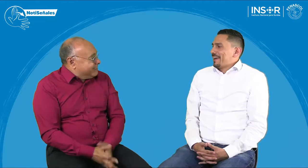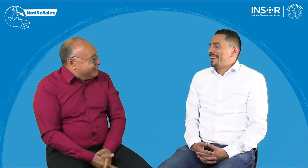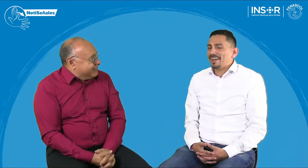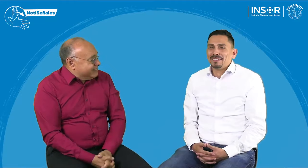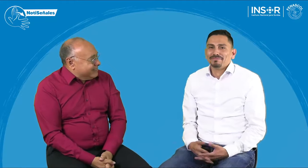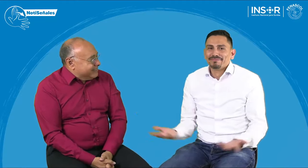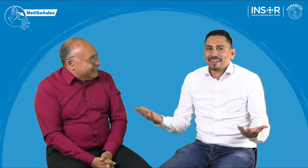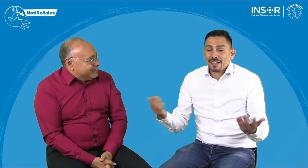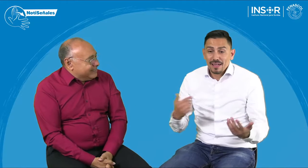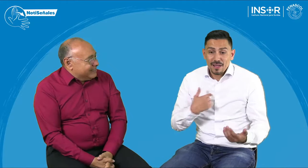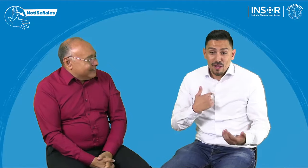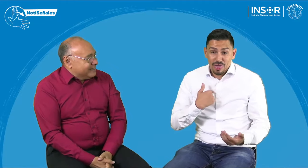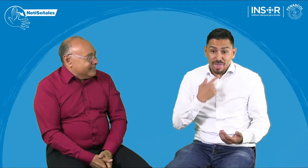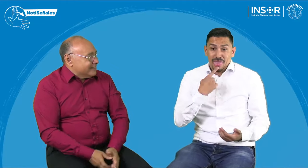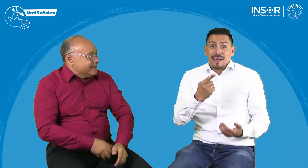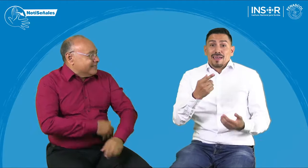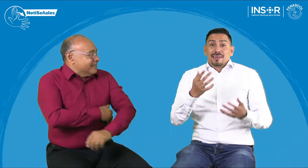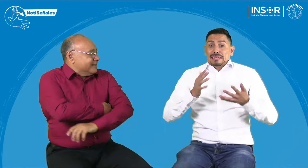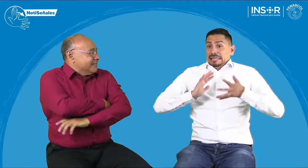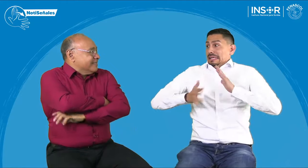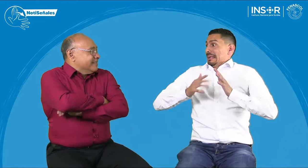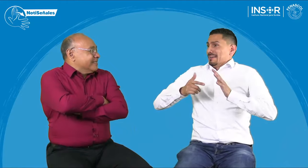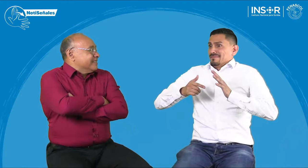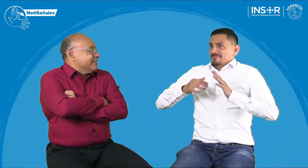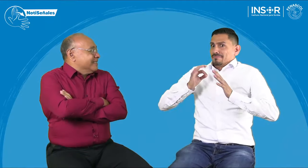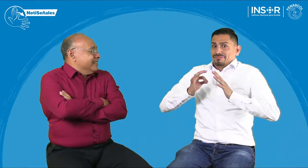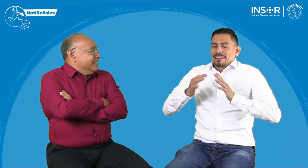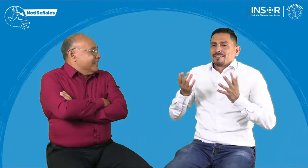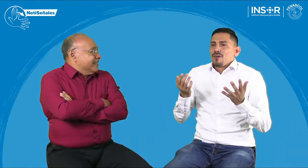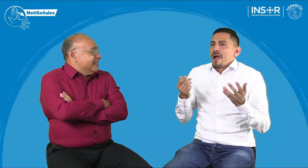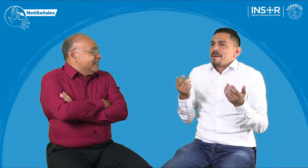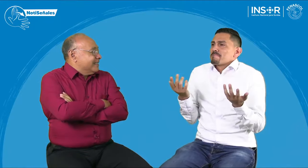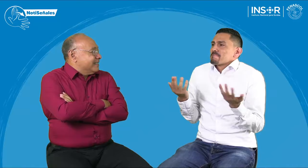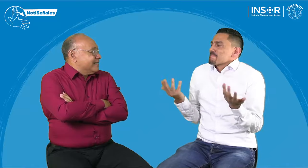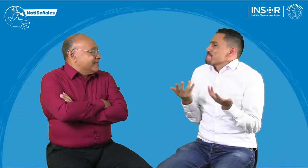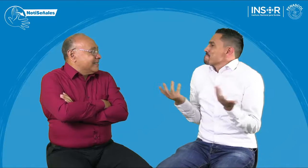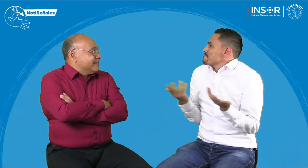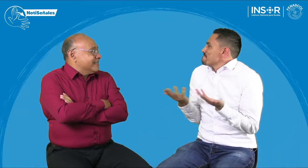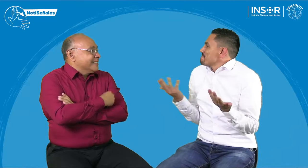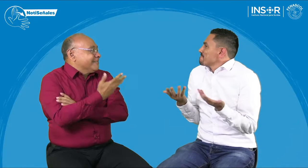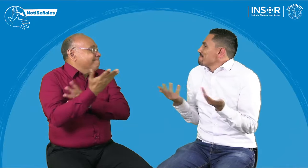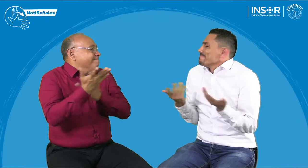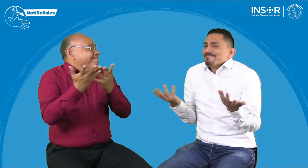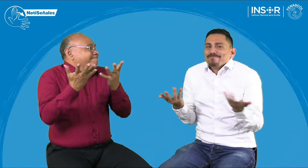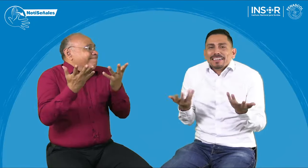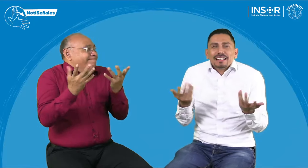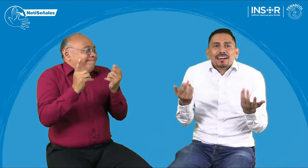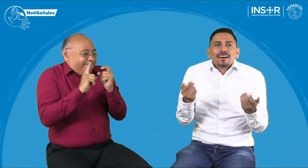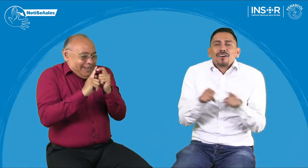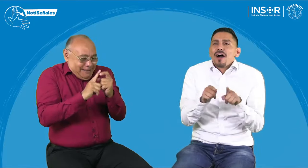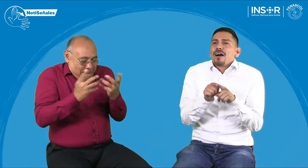lucha de que se tuviera una dirección de una persona sorda